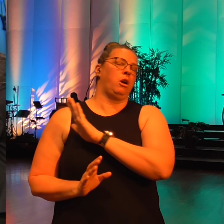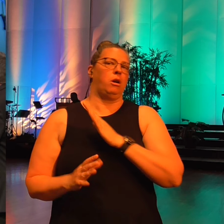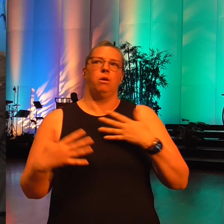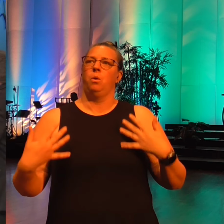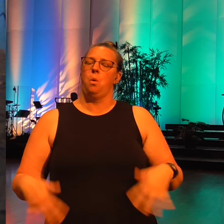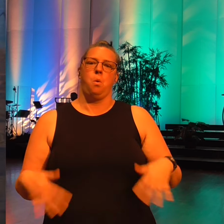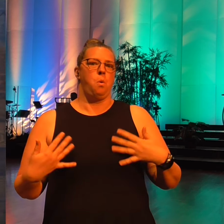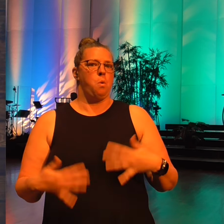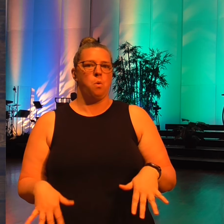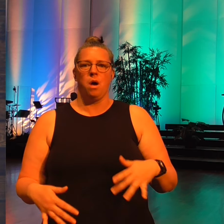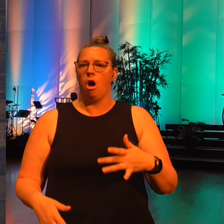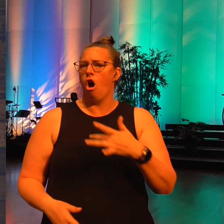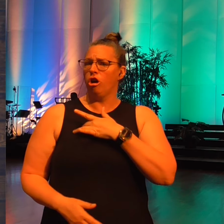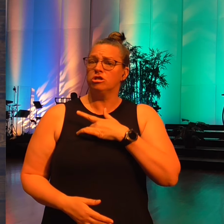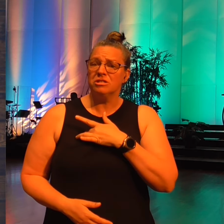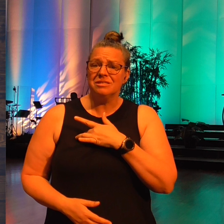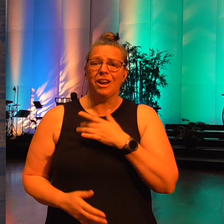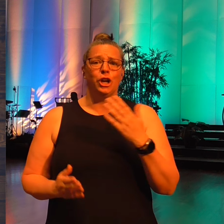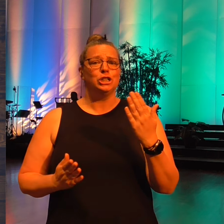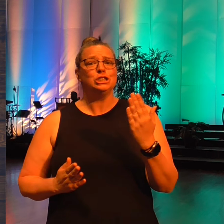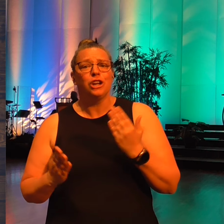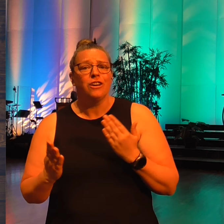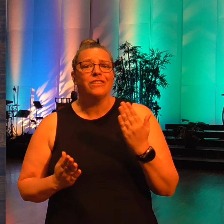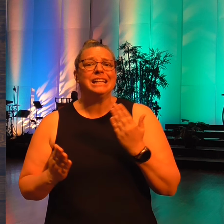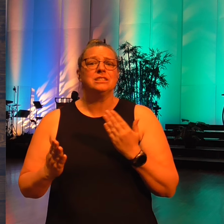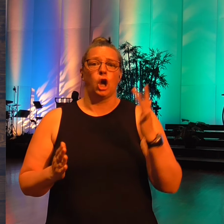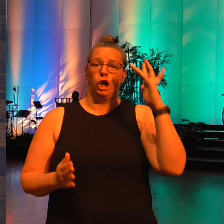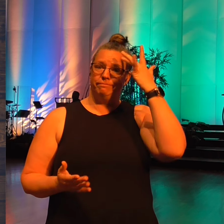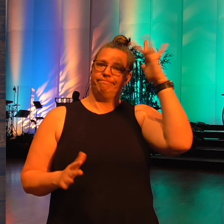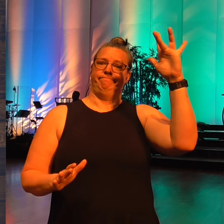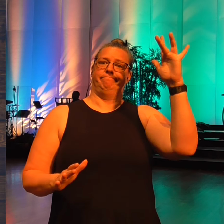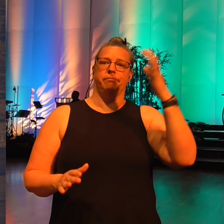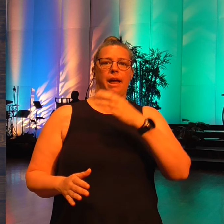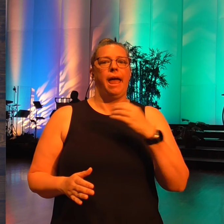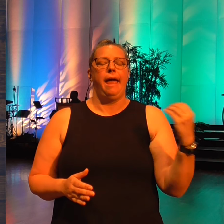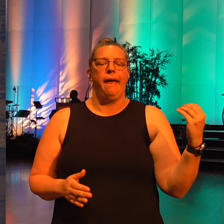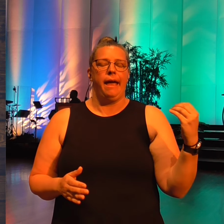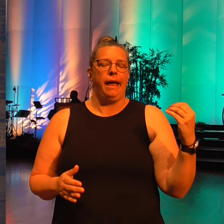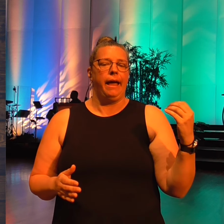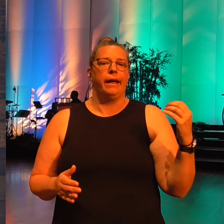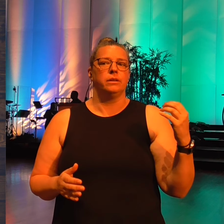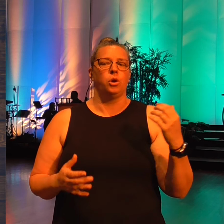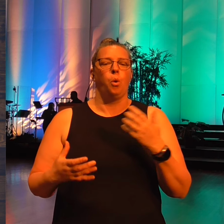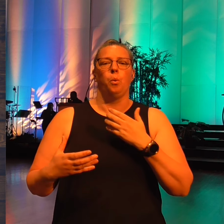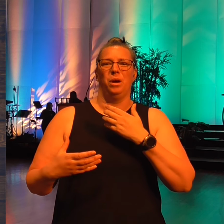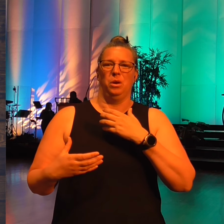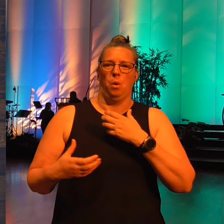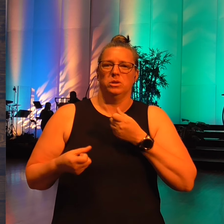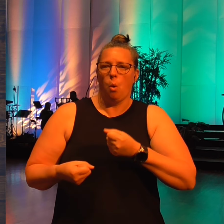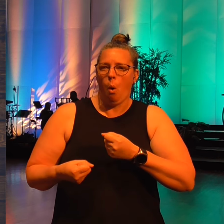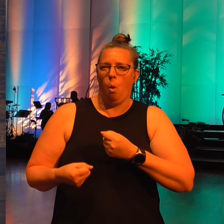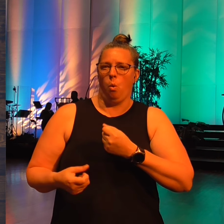servicio su corazón uh su genio y solo estamos sosteniendo uh en nuestros corazones a cualquiera que esté de duelo por